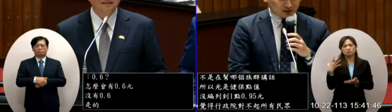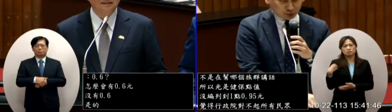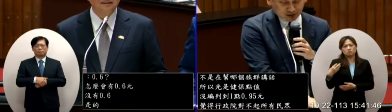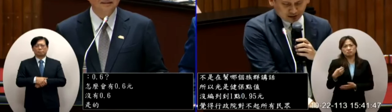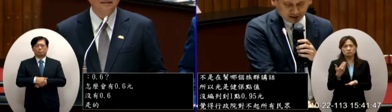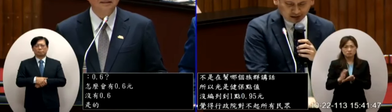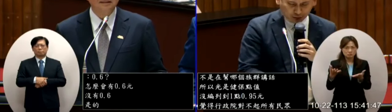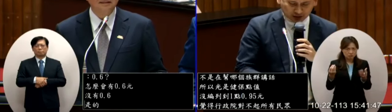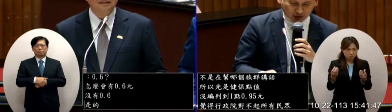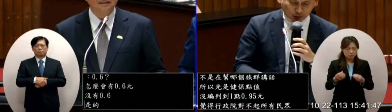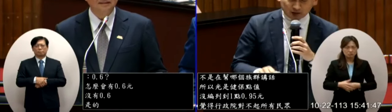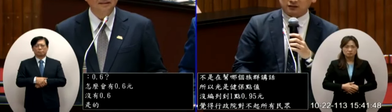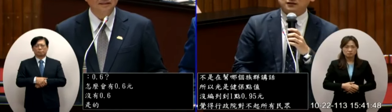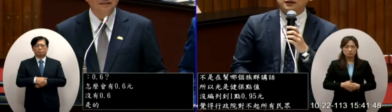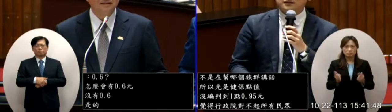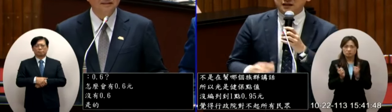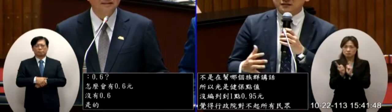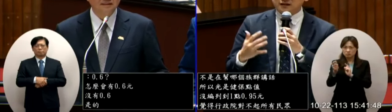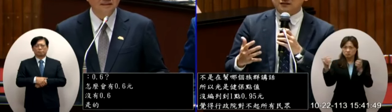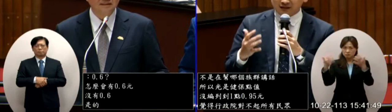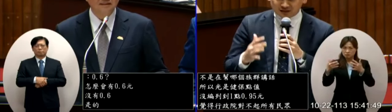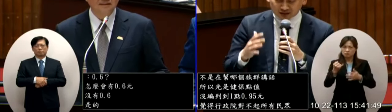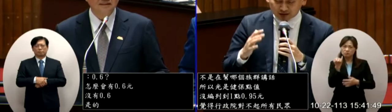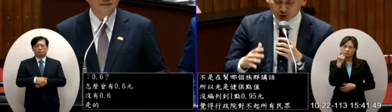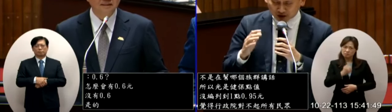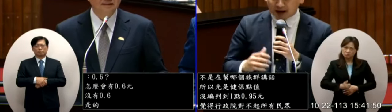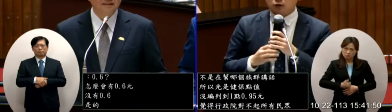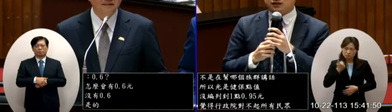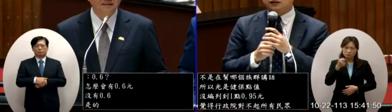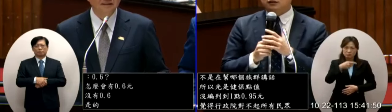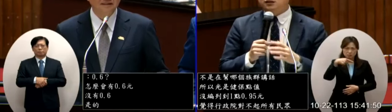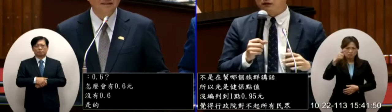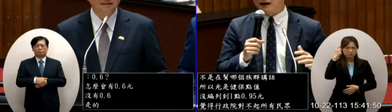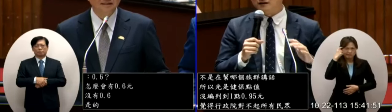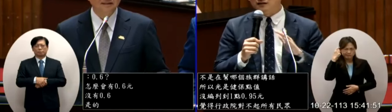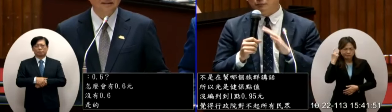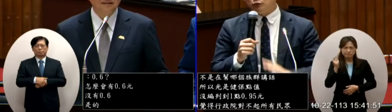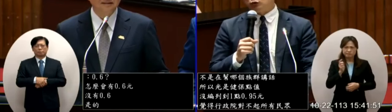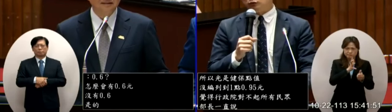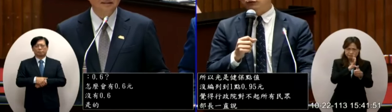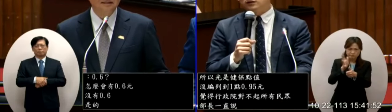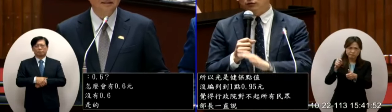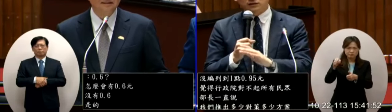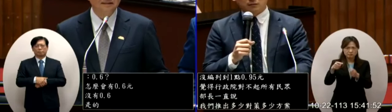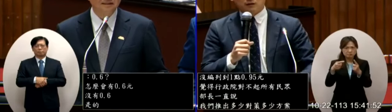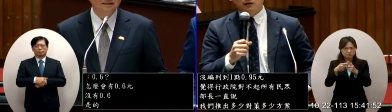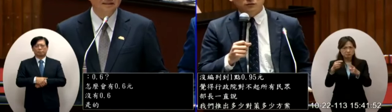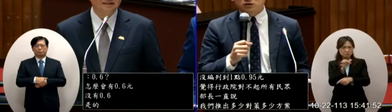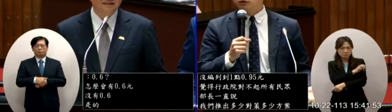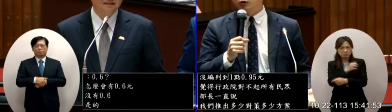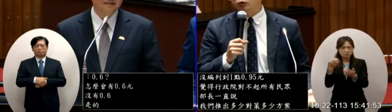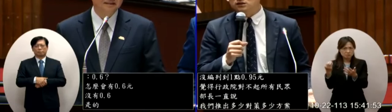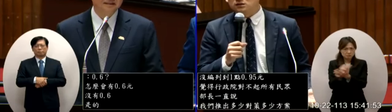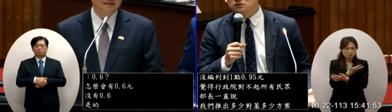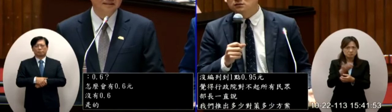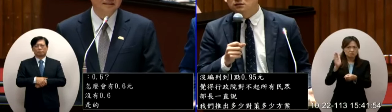所以是不是可以針對這個問題 真的認真的去了解 到底怎麼把人力補足 否則為什麼 就是沒有護理師